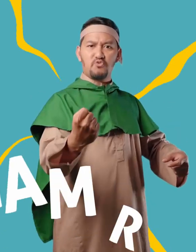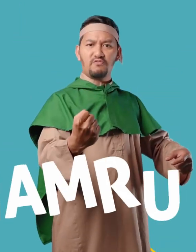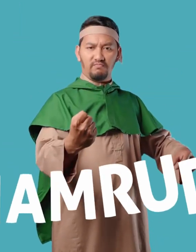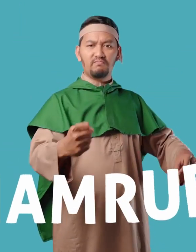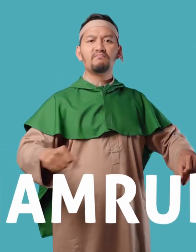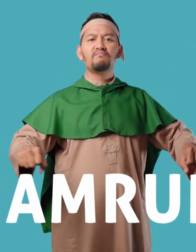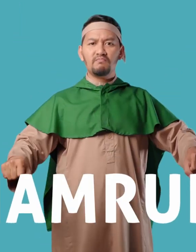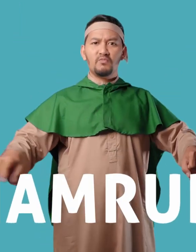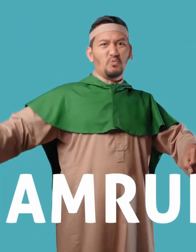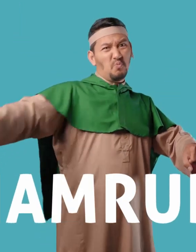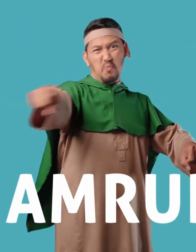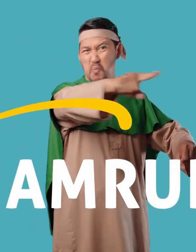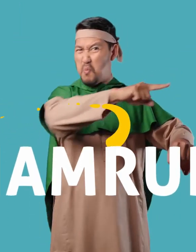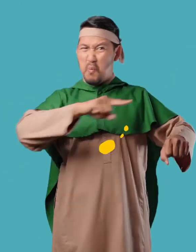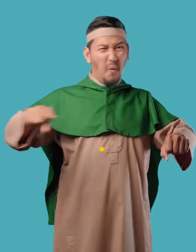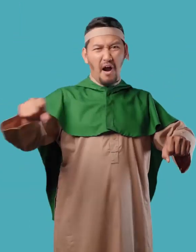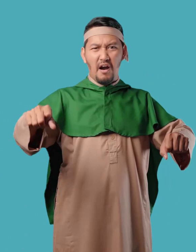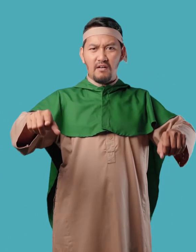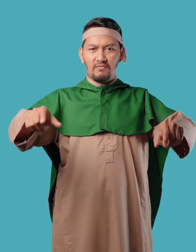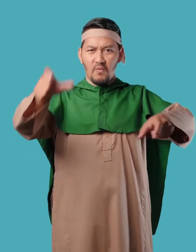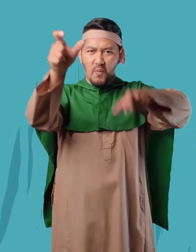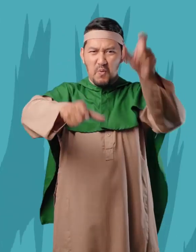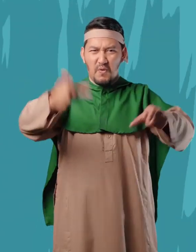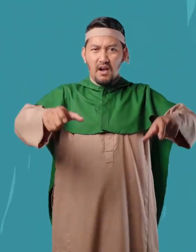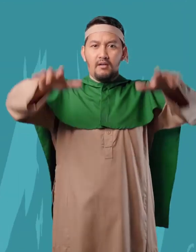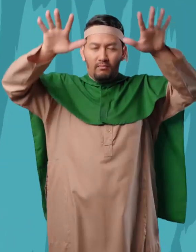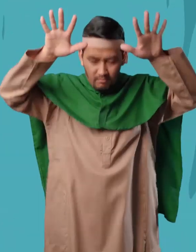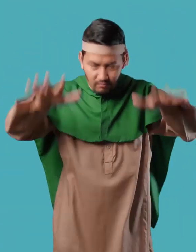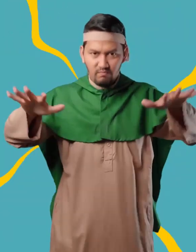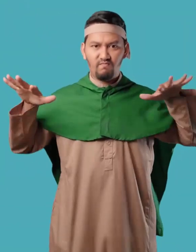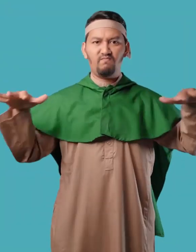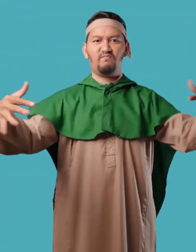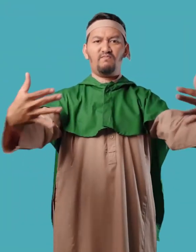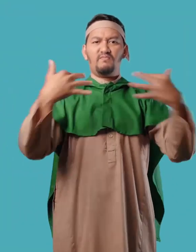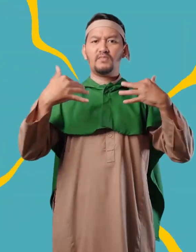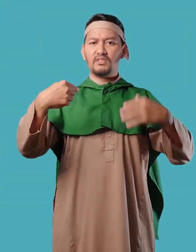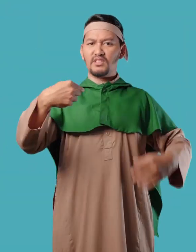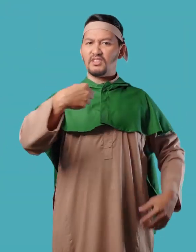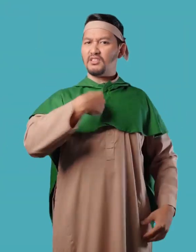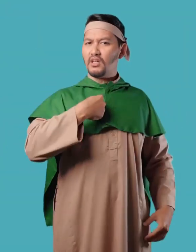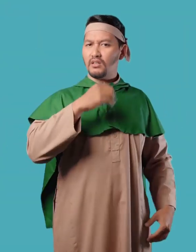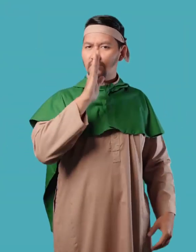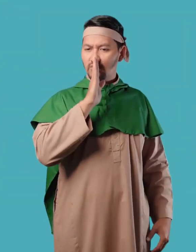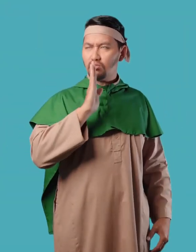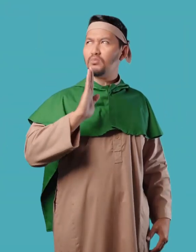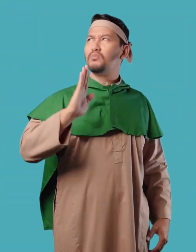Hampir semua penduduk Babilonia menyembah kepada Namrud yang mengaku dirinya sebagai Tuhan